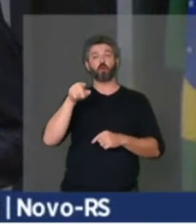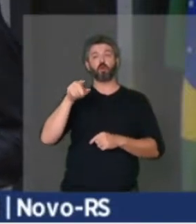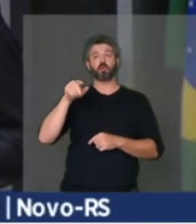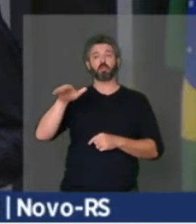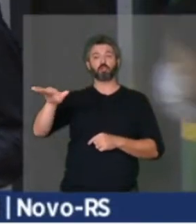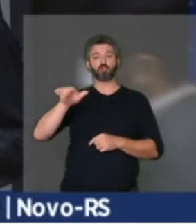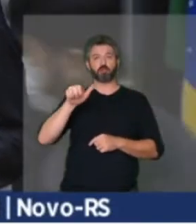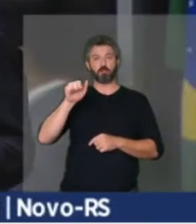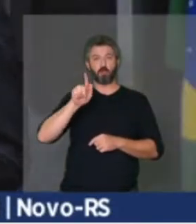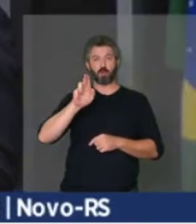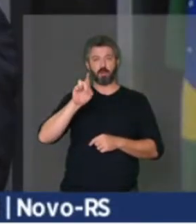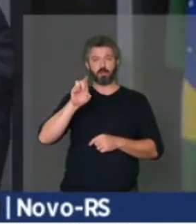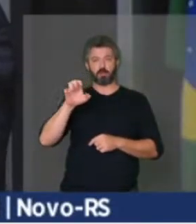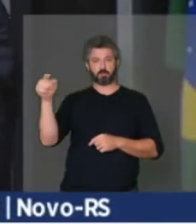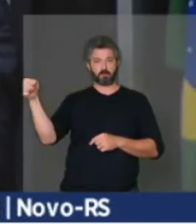VOTAMOS FAVORAVELMENTE É RETIRADA DE PAUTA DESTA